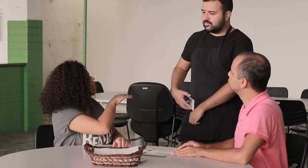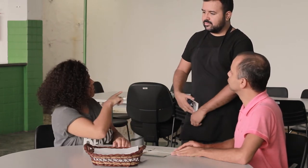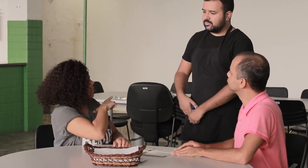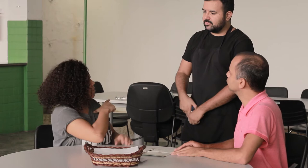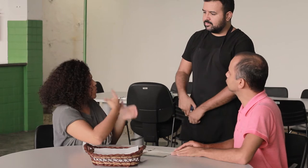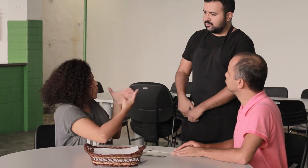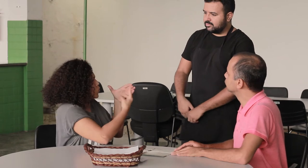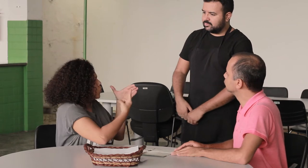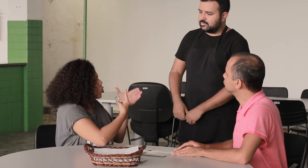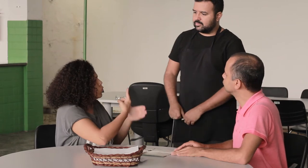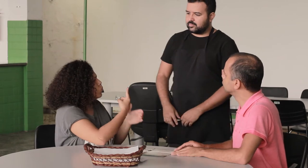Tem suco e refrigerante?